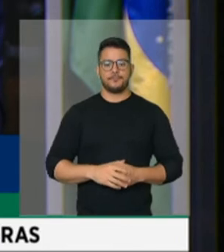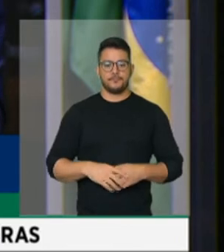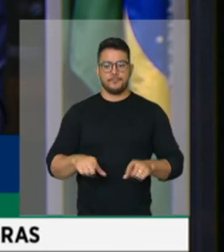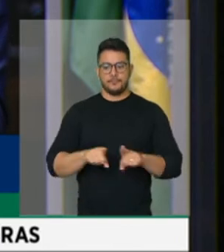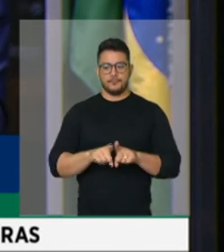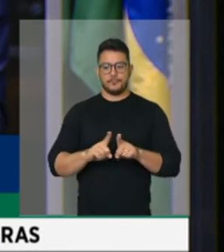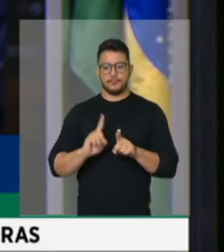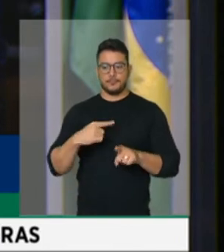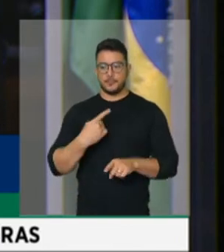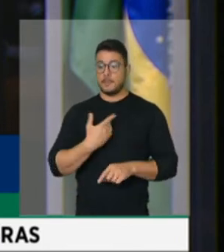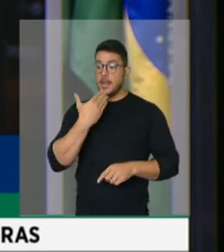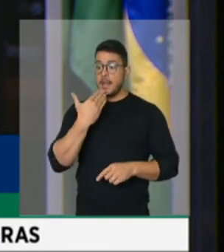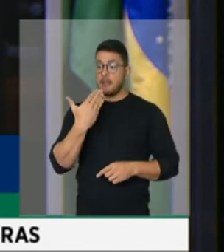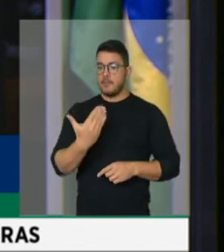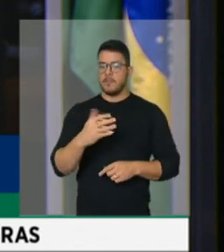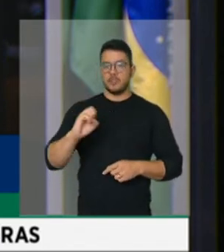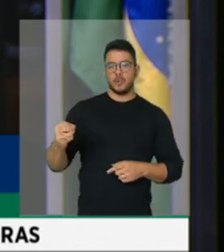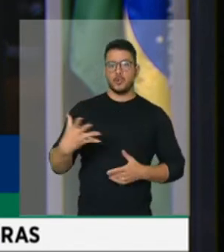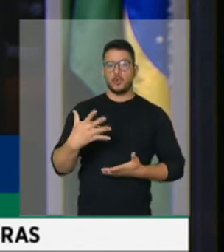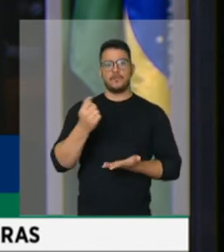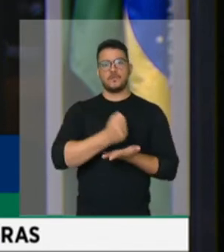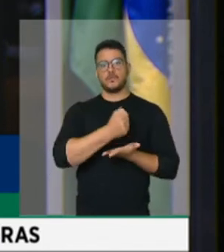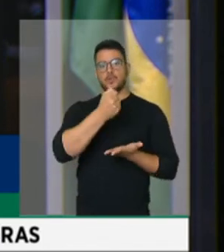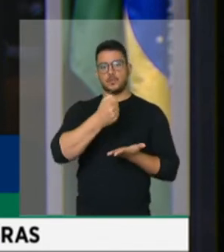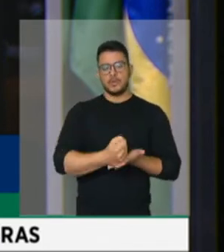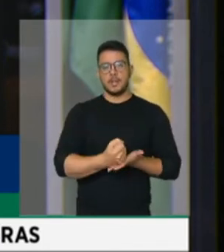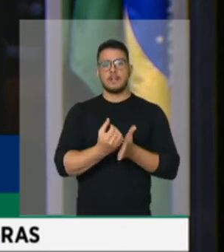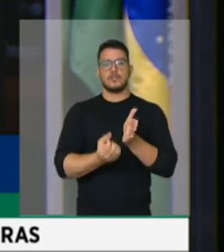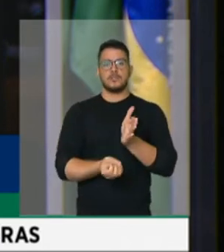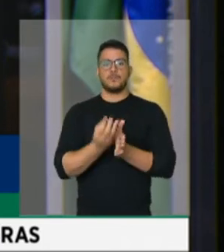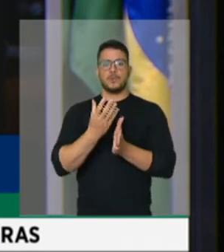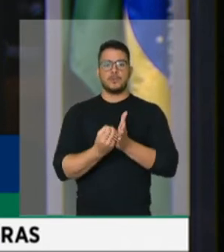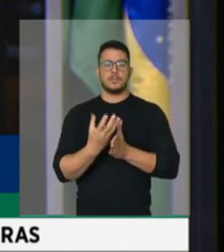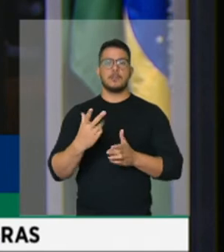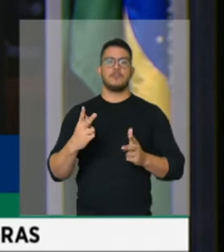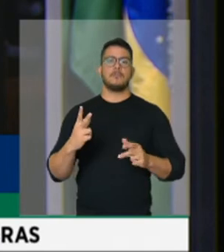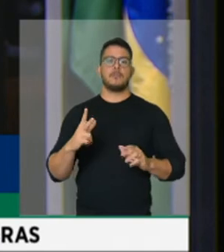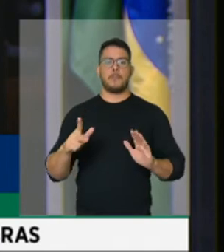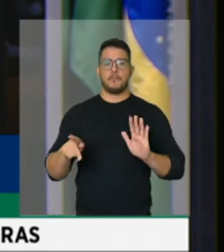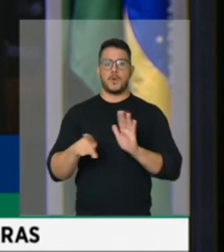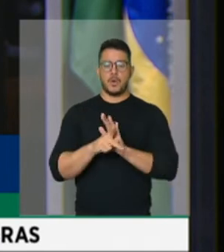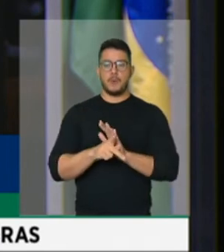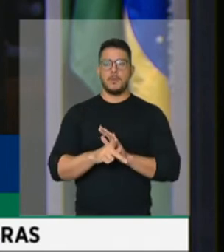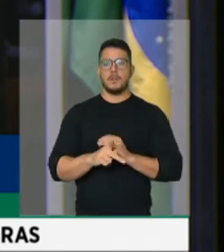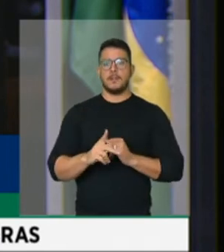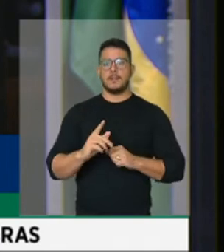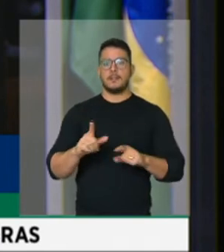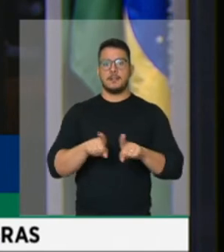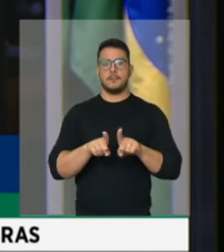VEL. ABERTURA DE CAPITAL MEIO RÁPIDO E VIÁVEL PARA DEMOCRATIZAÇÃO DO ACESSO AÇÕES DA EMPRESA E POSSIBILITARÁGANHOS AO ESTADO